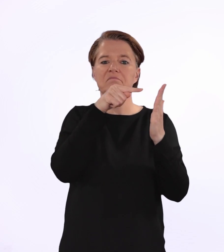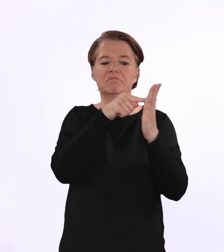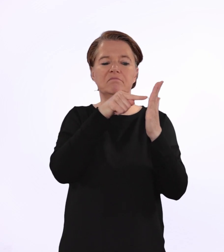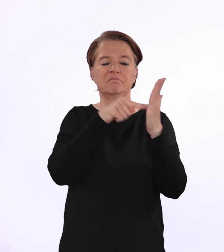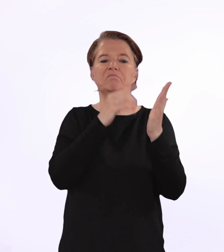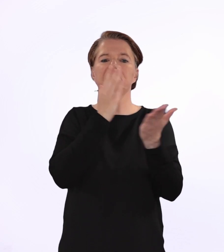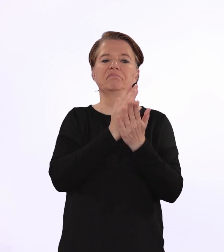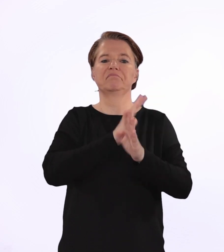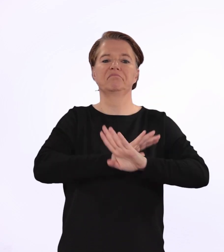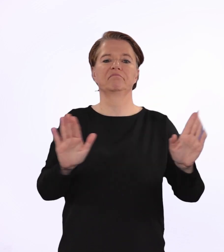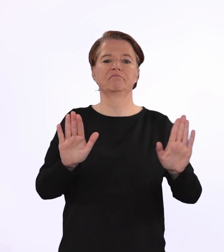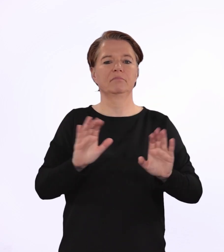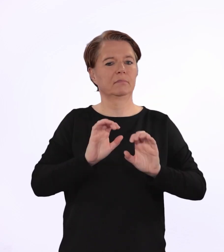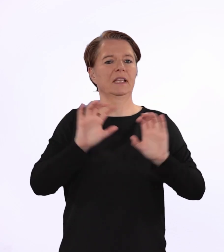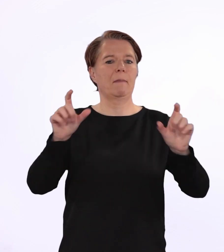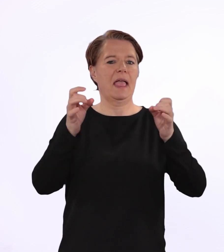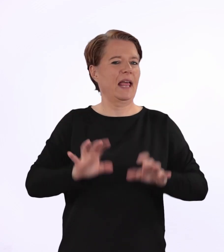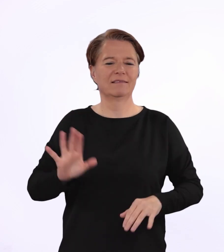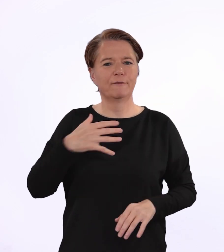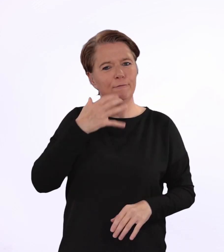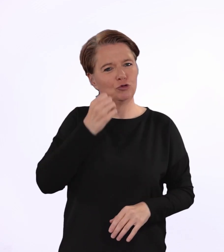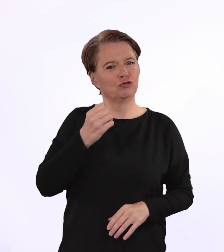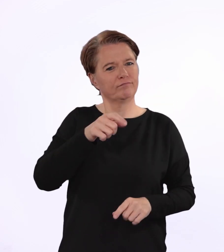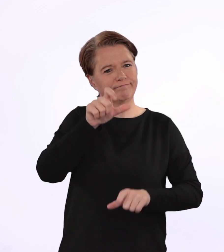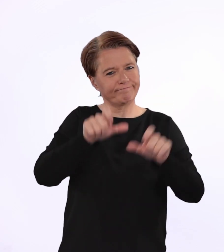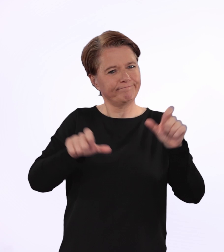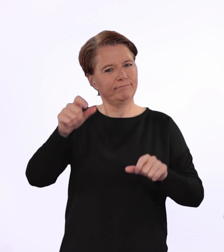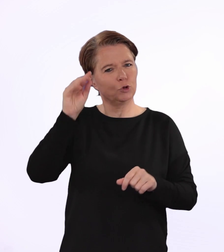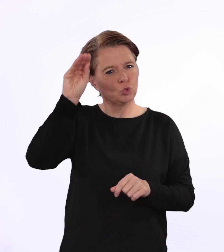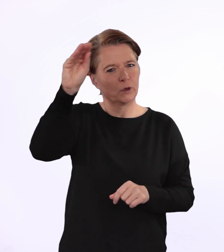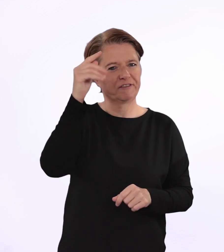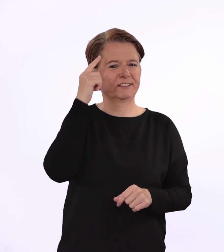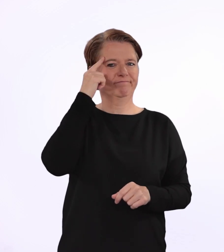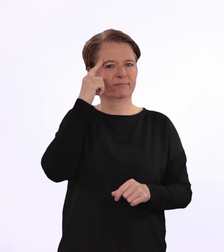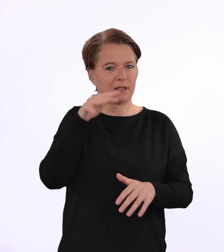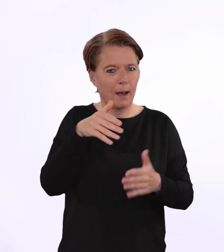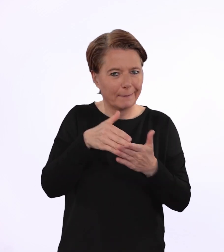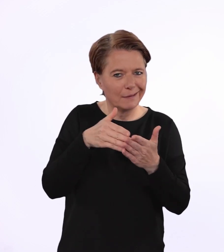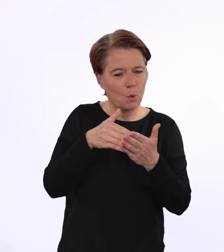dass ich in meiner Zukunft, oder wir behinderten Menschen in unserer Zukunft,